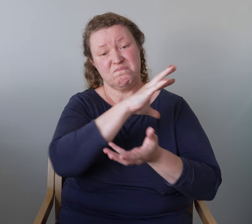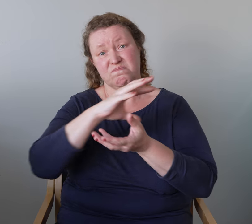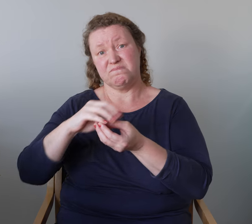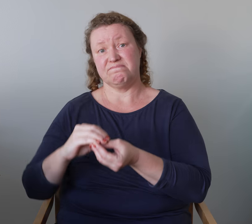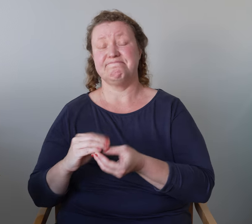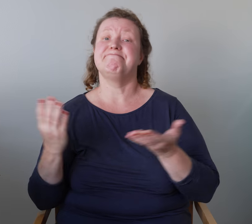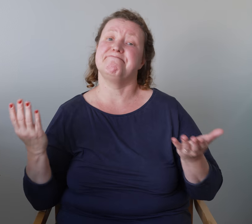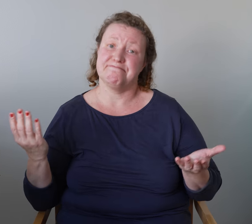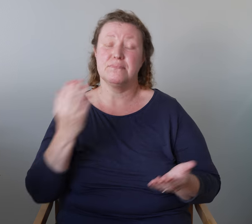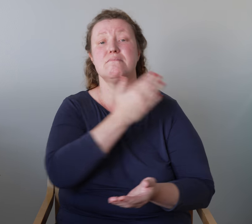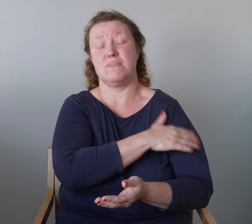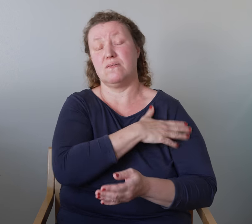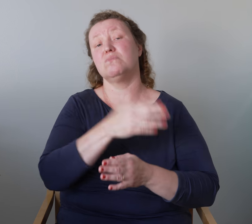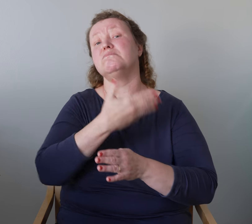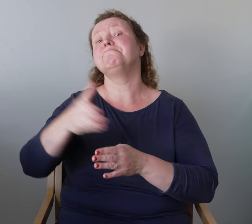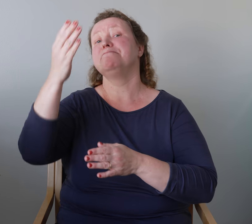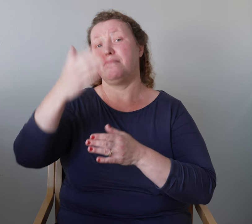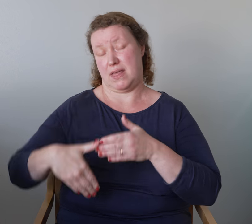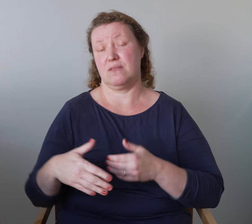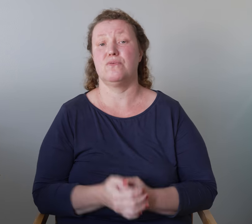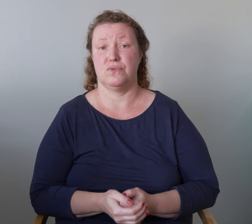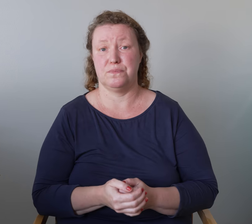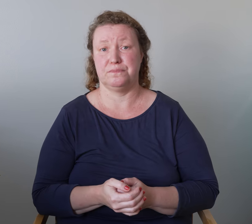Tämän takia tekstipuhelupalvelu päättyy.